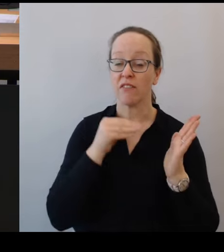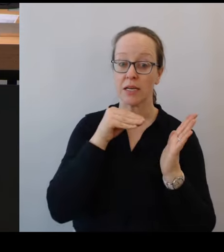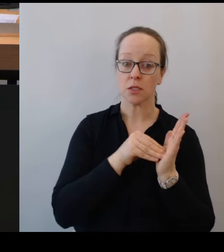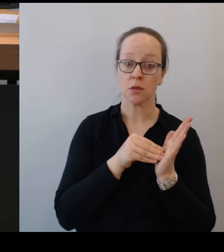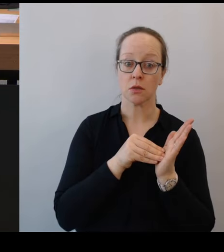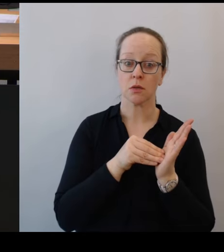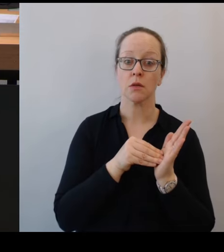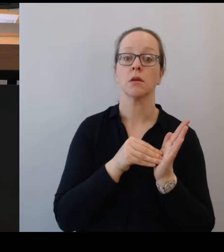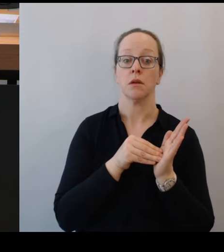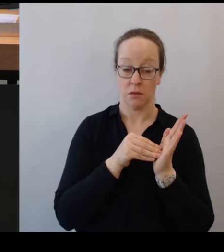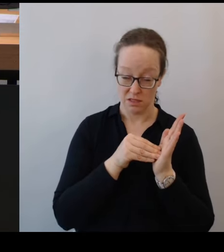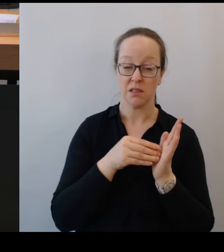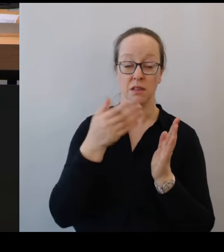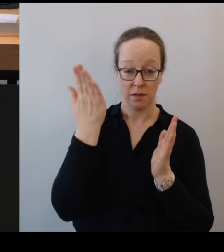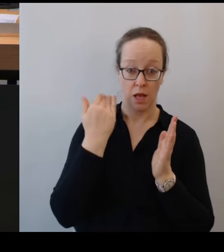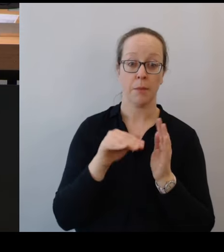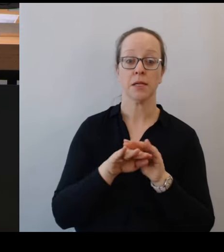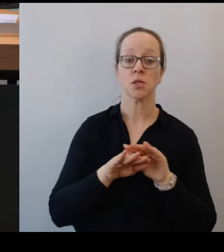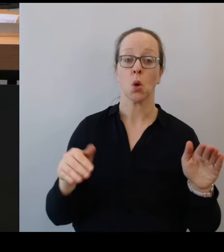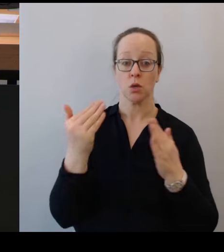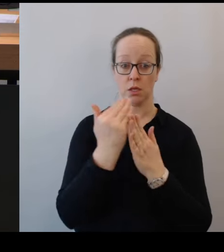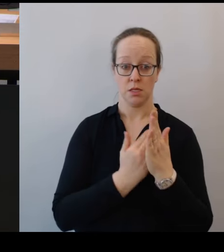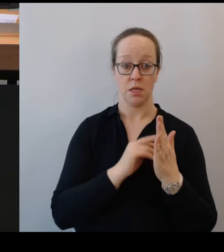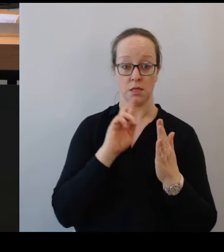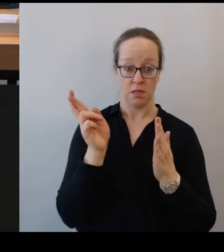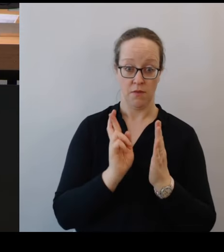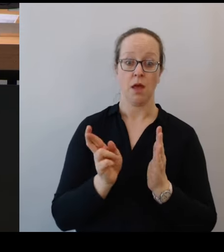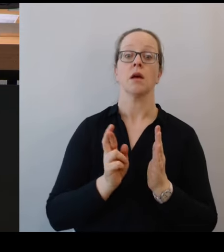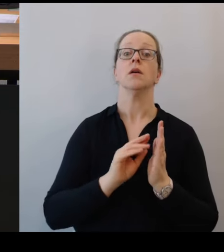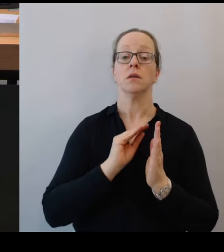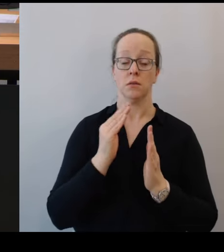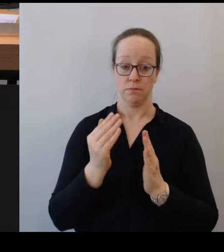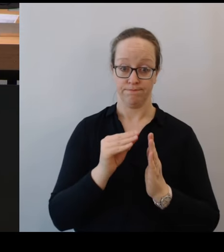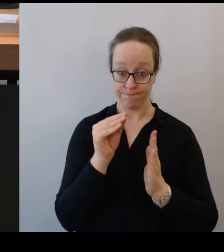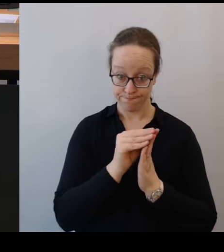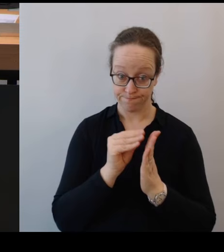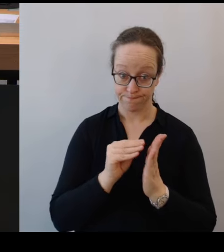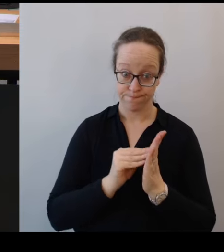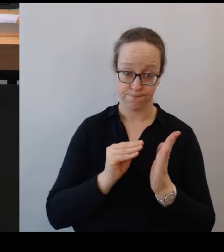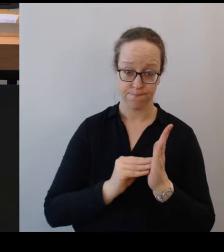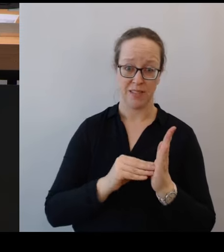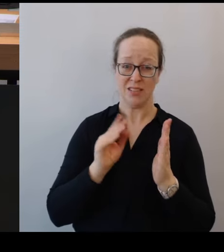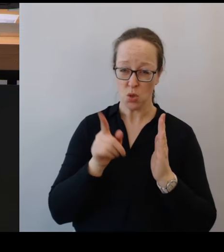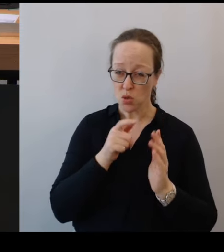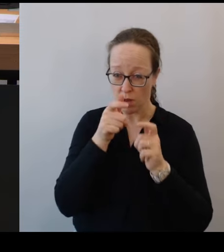Diese Verantwortung dürfen wir nicht leichtfertig zurückweisen. Und natürlich braucht es auch Compliance